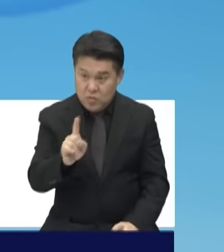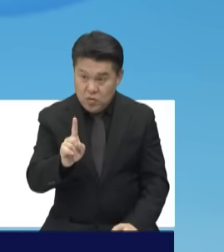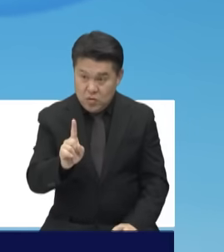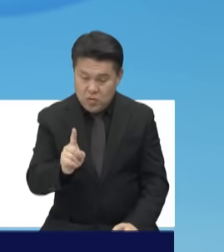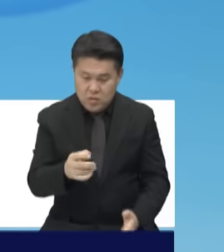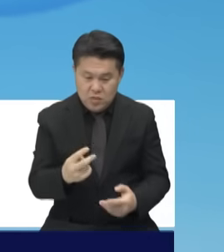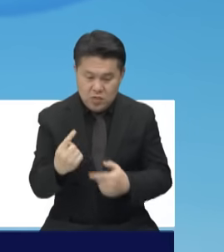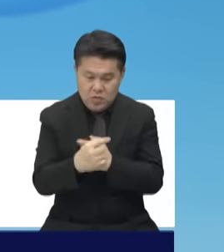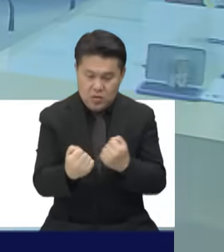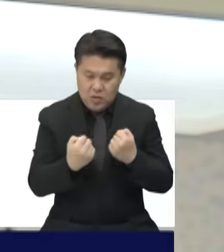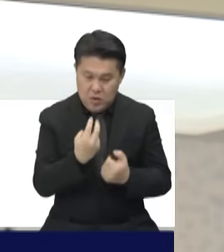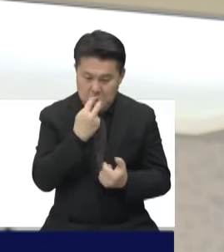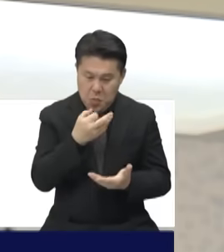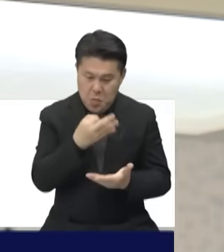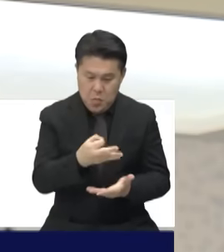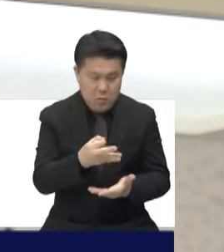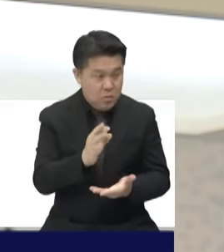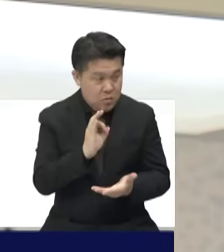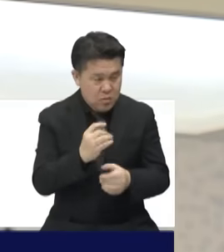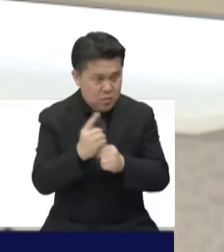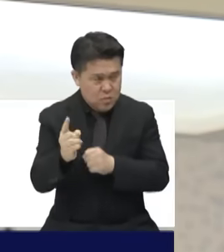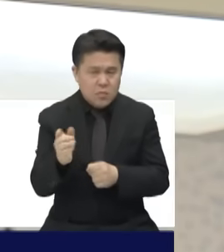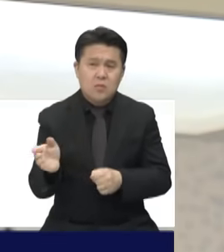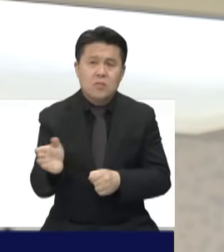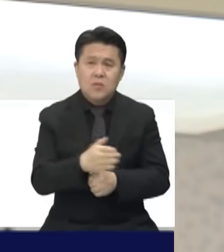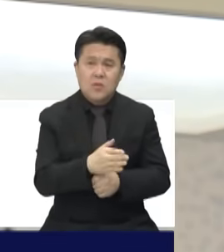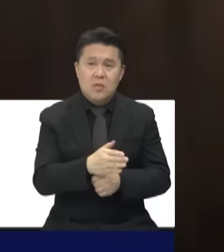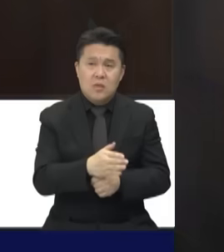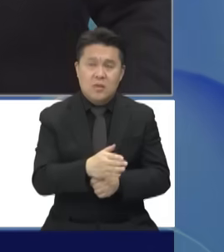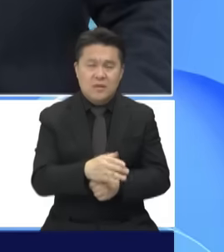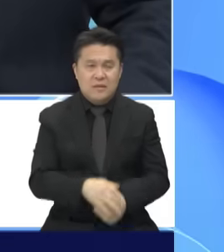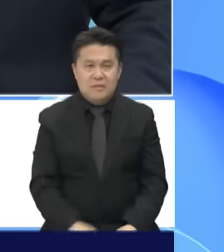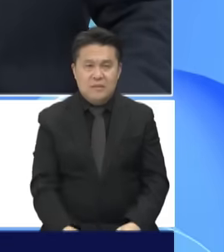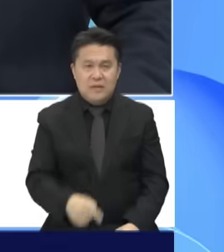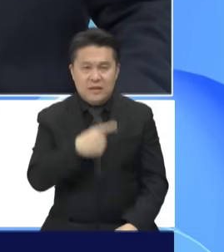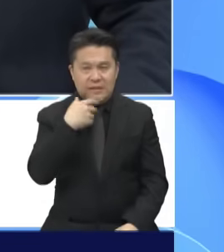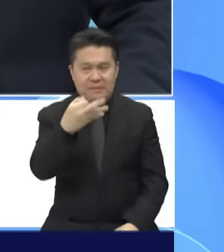상황이 되는 건데 문제는 현재 건보재정을 좀 보게 되면 내년부터는 거의 확실하게 적자로 빠져들게 될 겁니다.